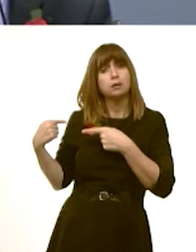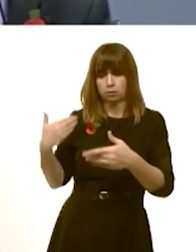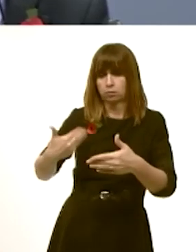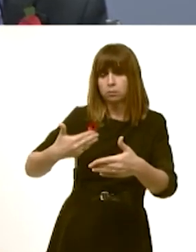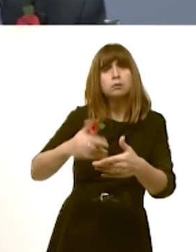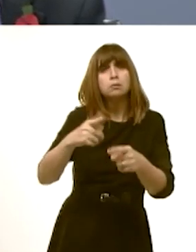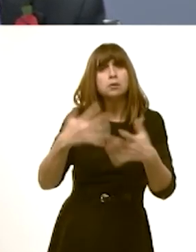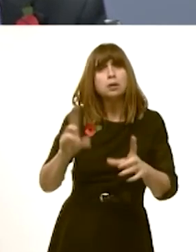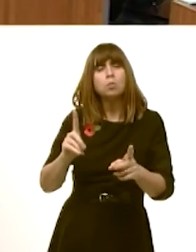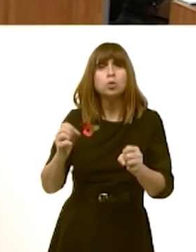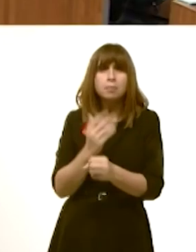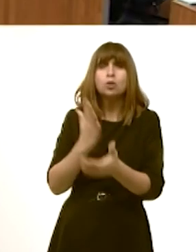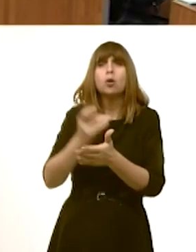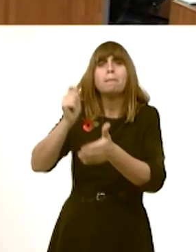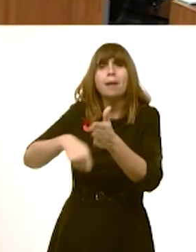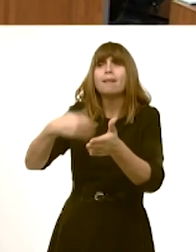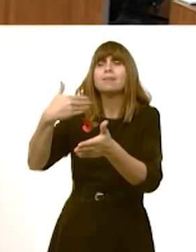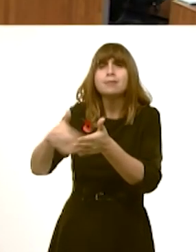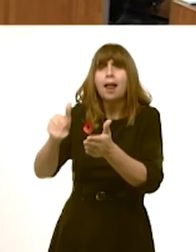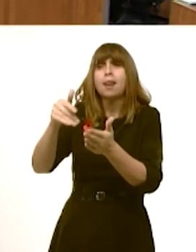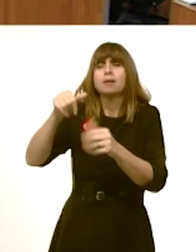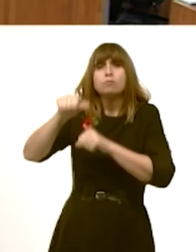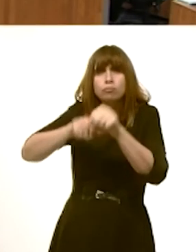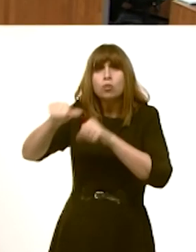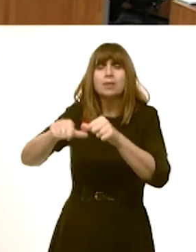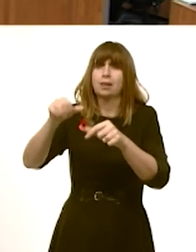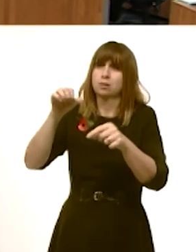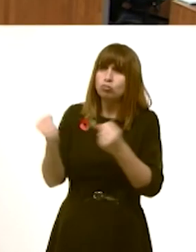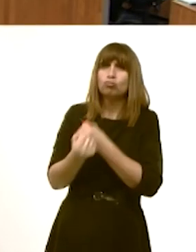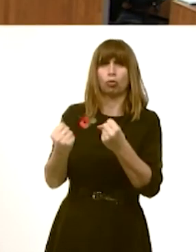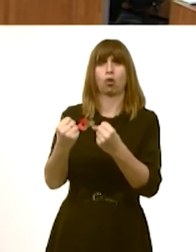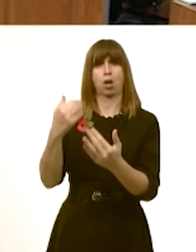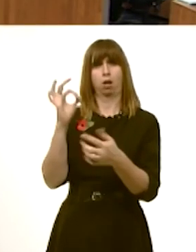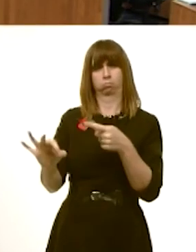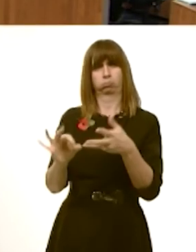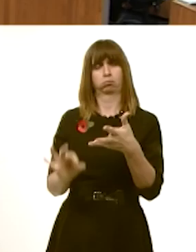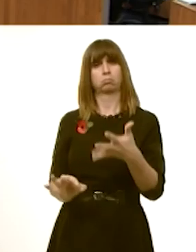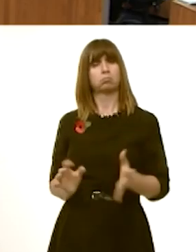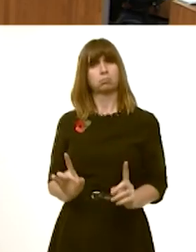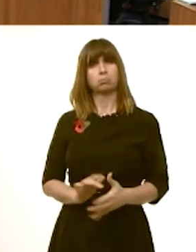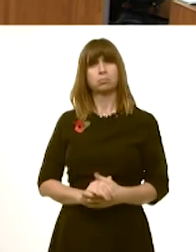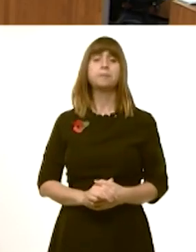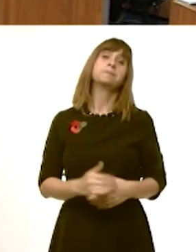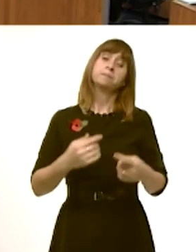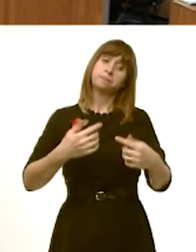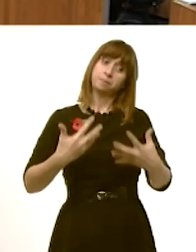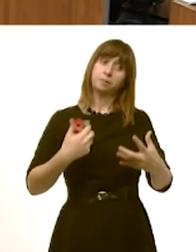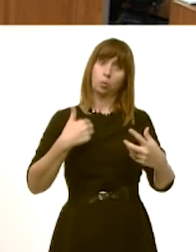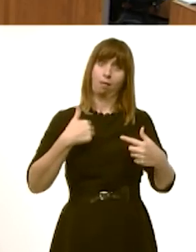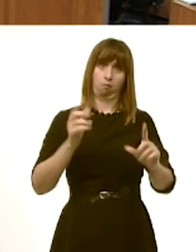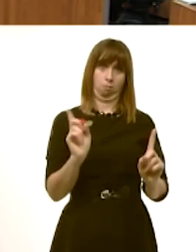caffael a chefnogiír sector yn well? Carwyn Jones: Rym ni yn adolygu ar hyn o bryd y dogfennau cytundebol model ynglyn ‚ delifro